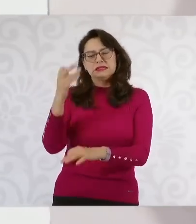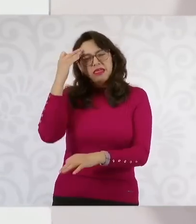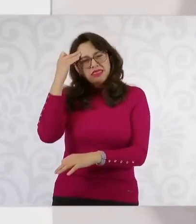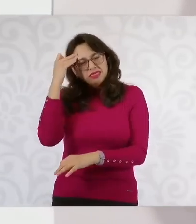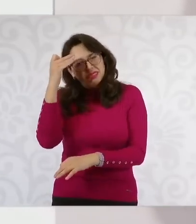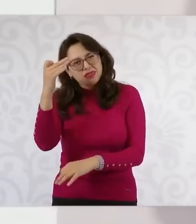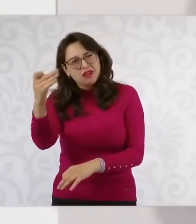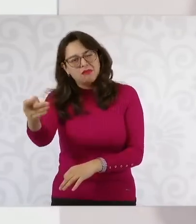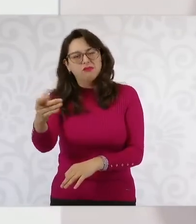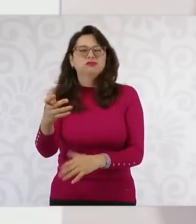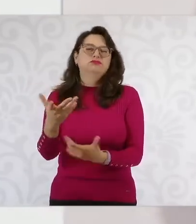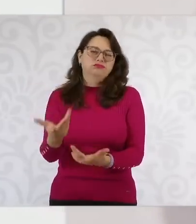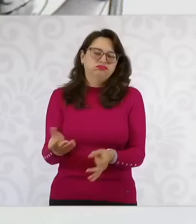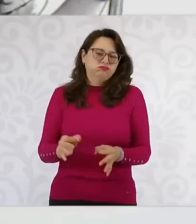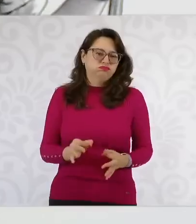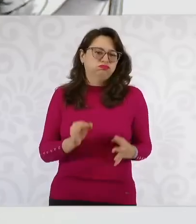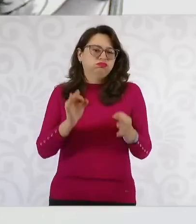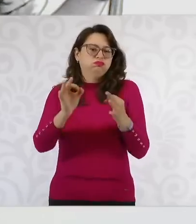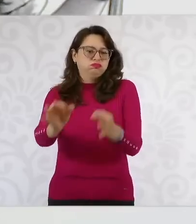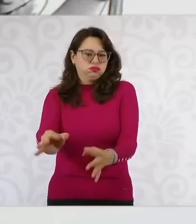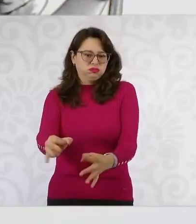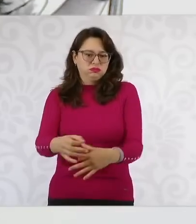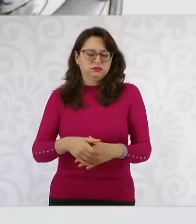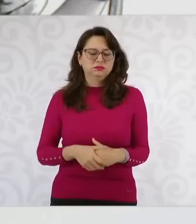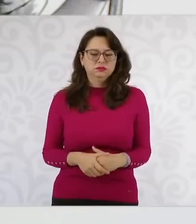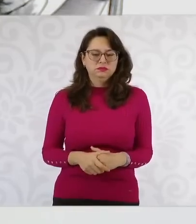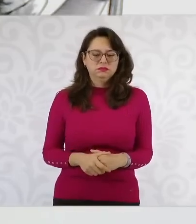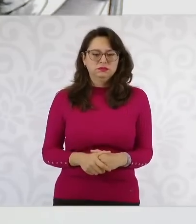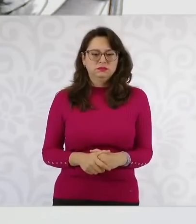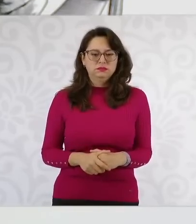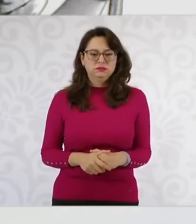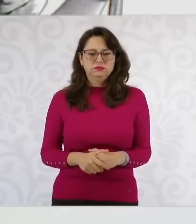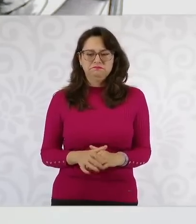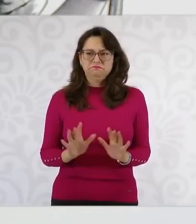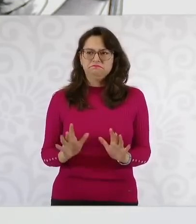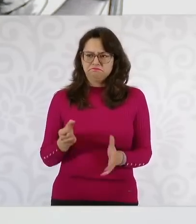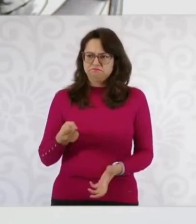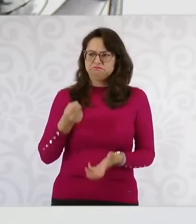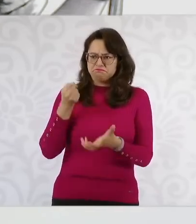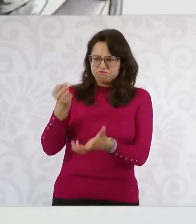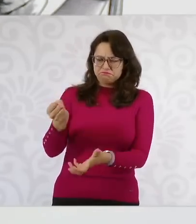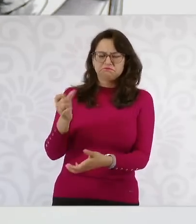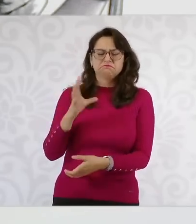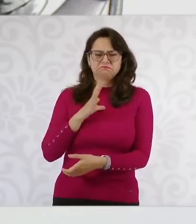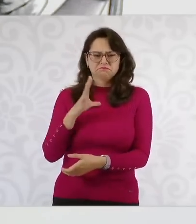algunas condiciones que no estaban planeadas en un origen Pero hay recursos y se va a terminar